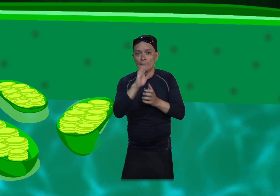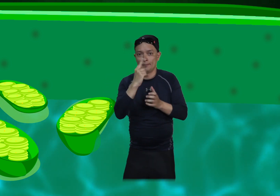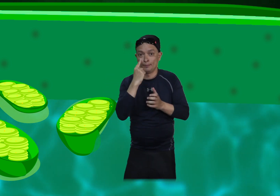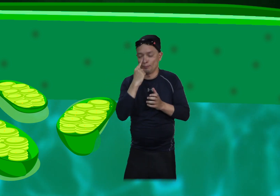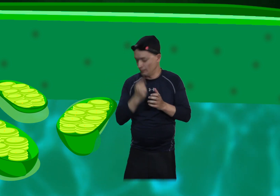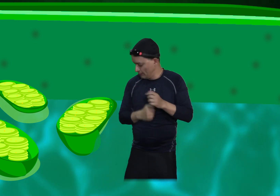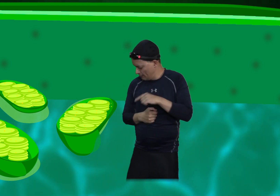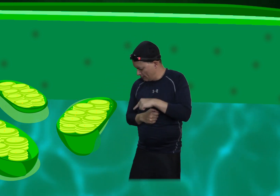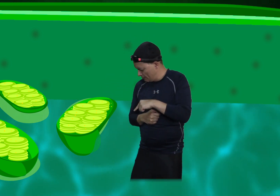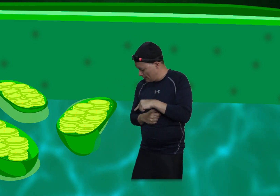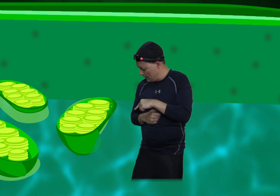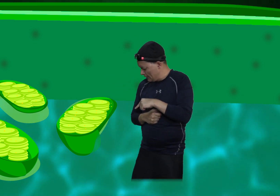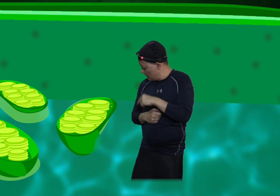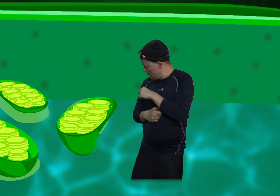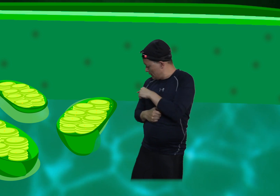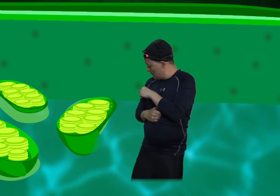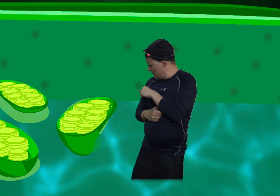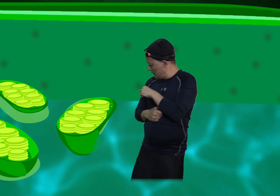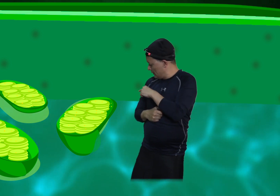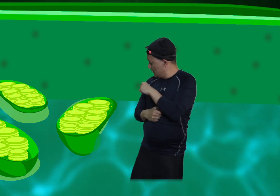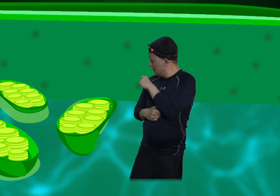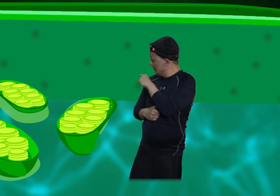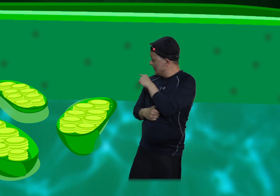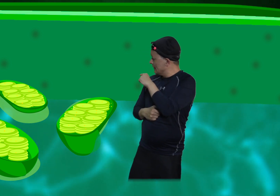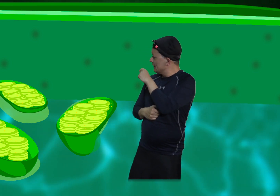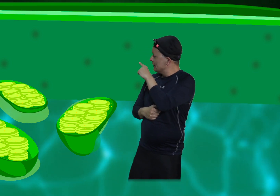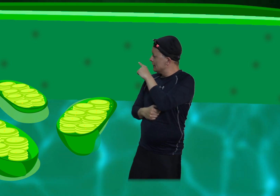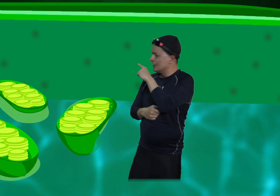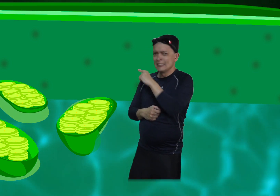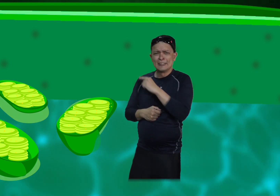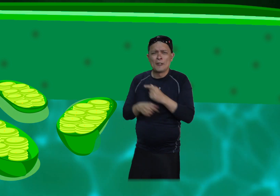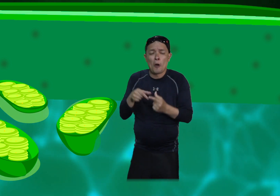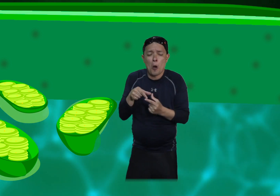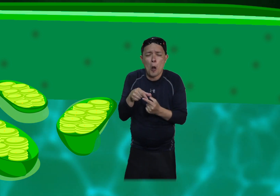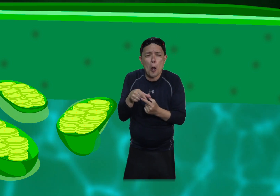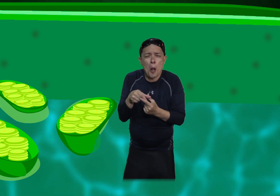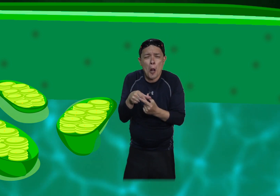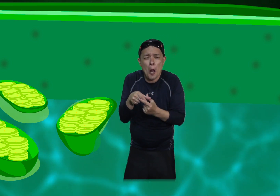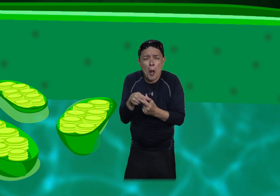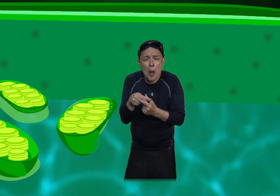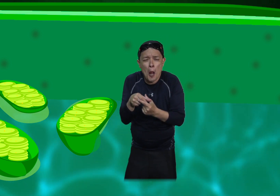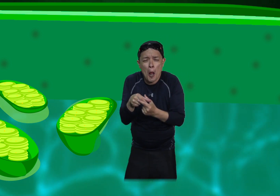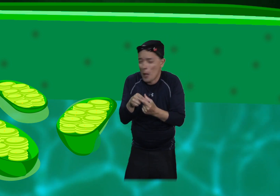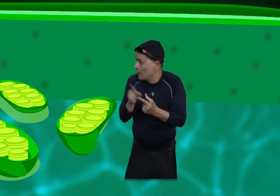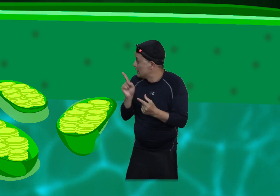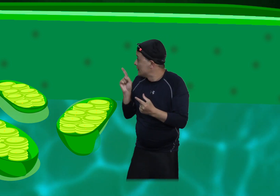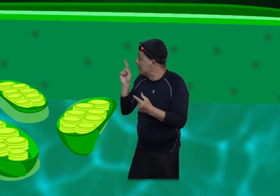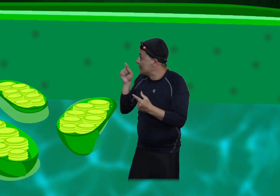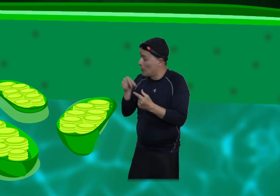Ahora podemos observar aquí esta parte que es pequeña, de forma ovalada,